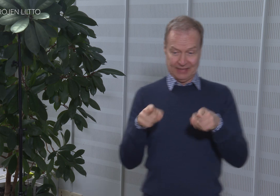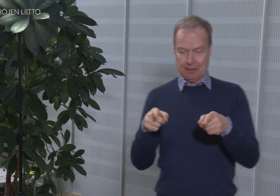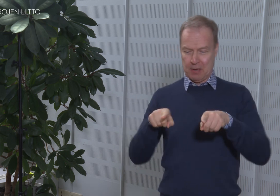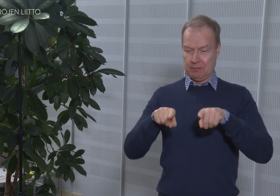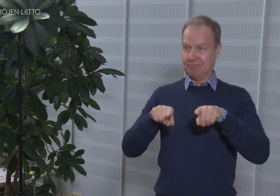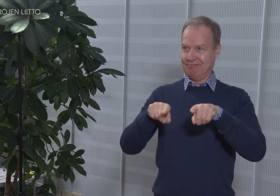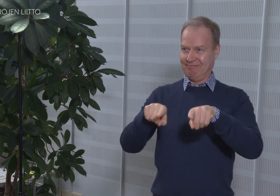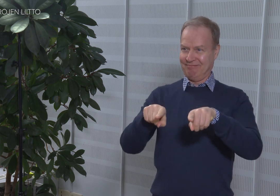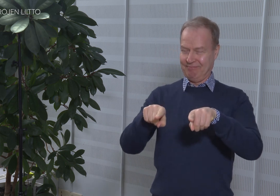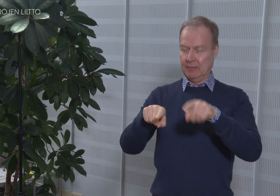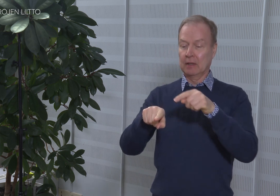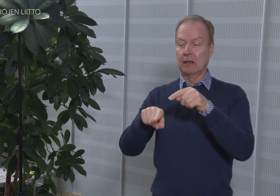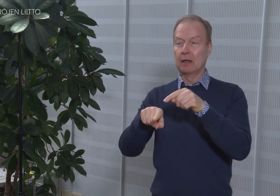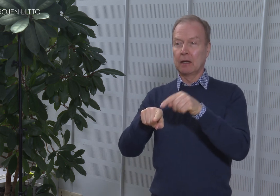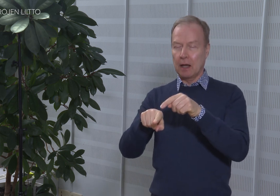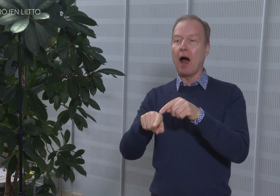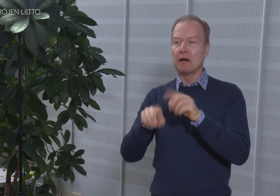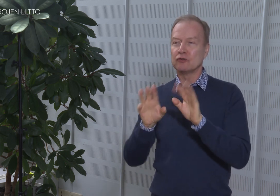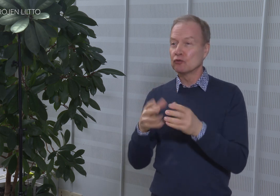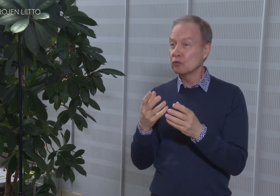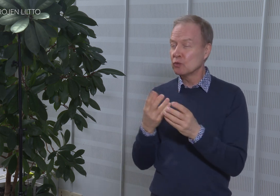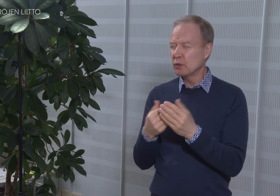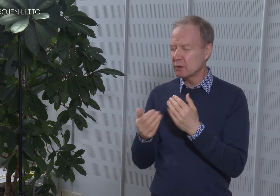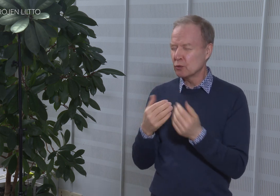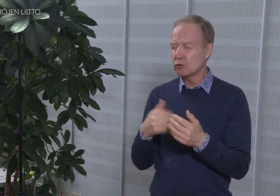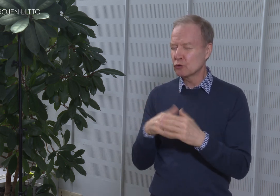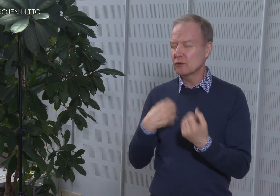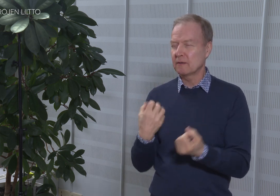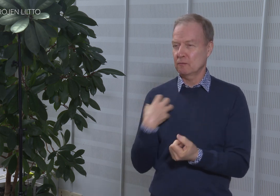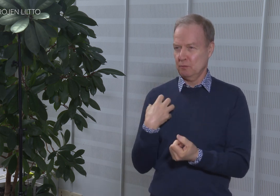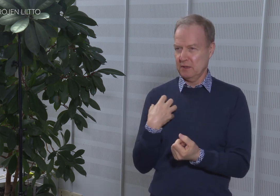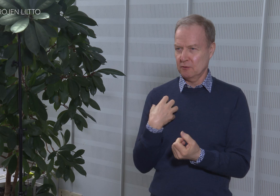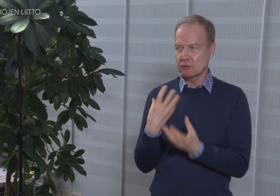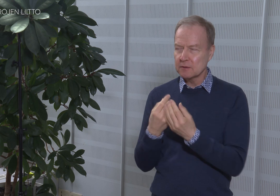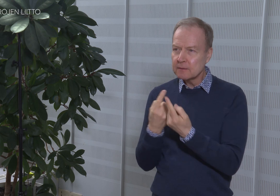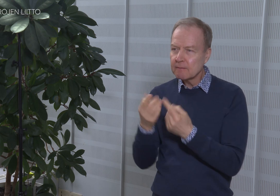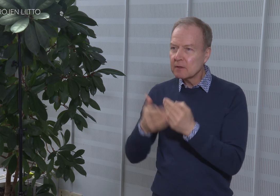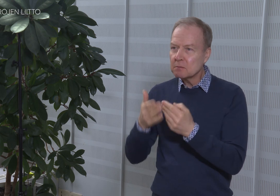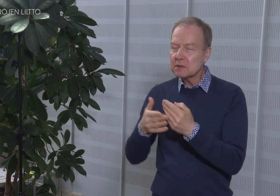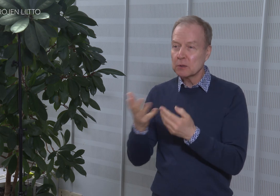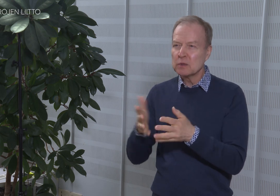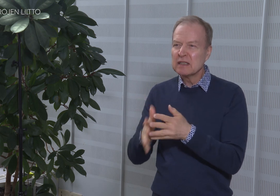Psykososiaalisesta tuesta ja sen järjestämisestä on valmisteilla selvitys -